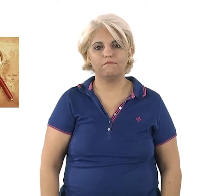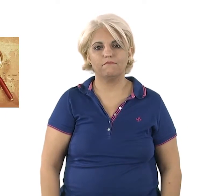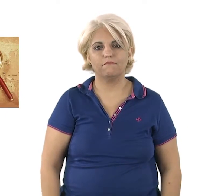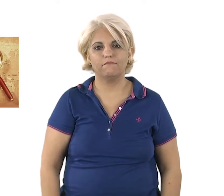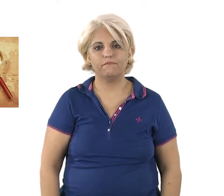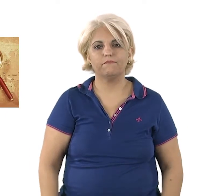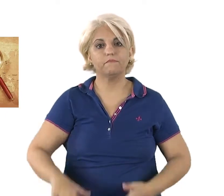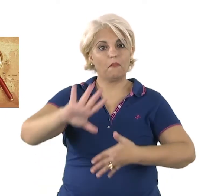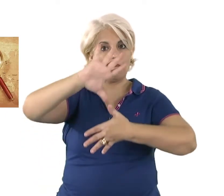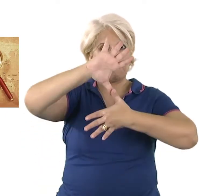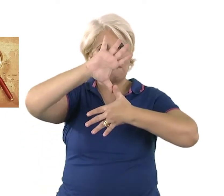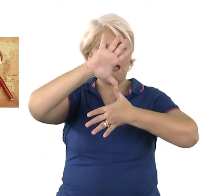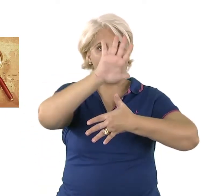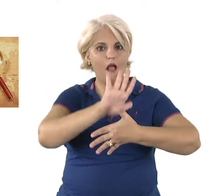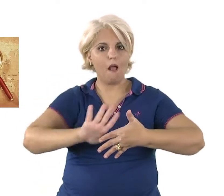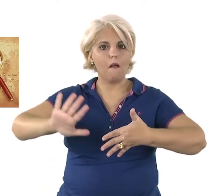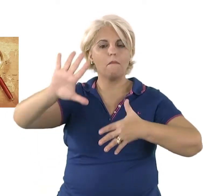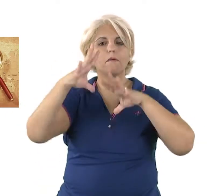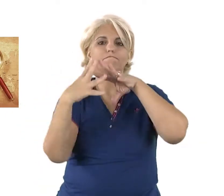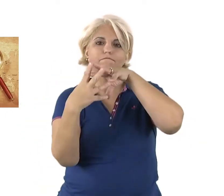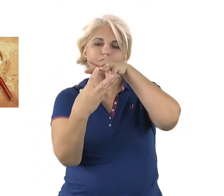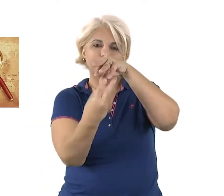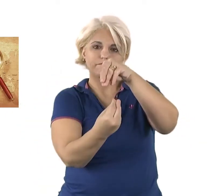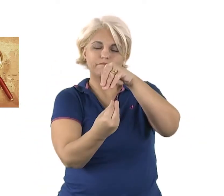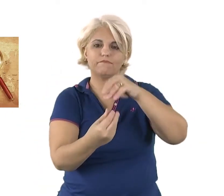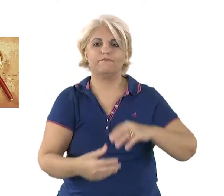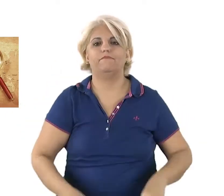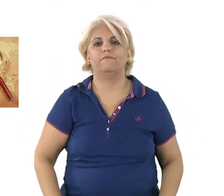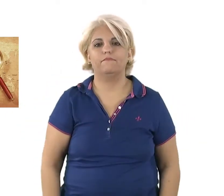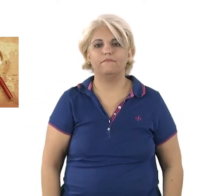Mapa